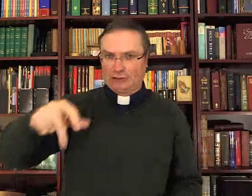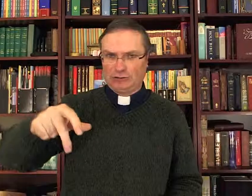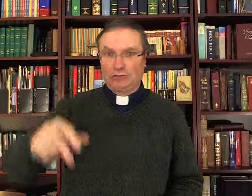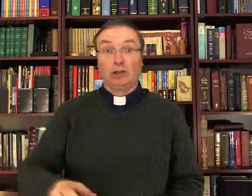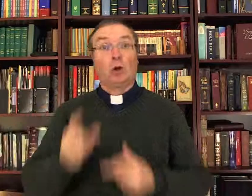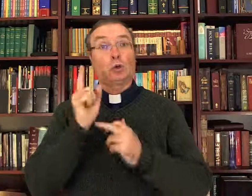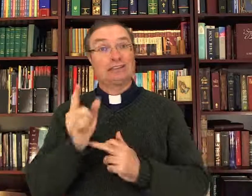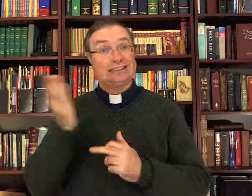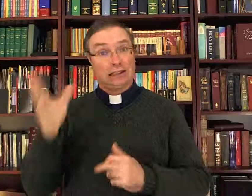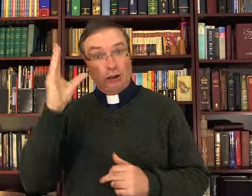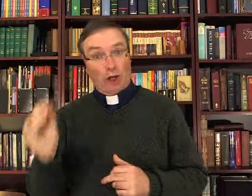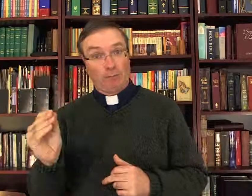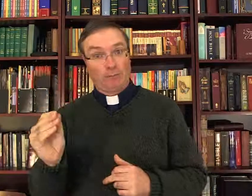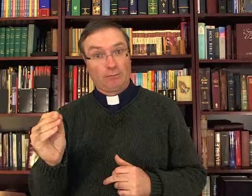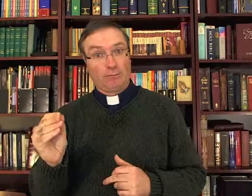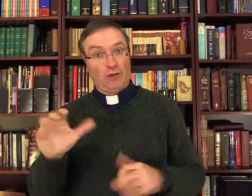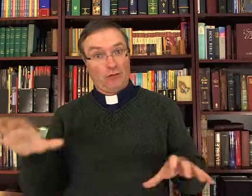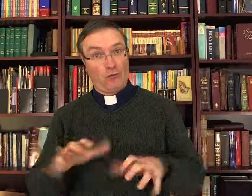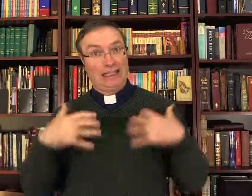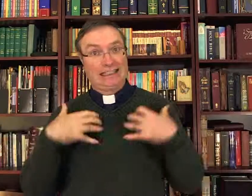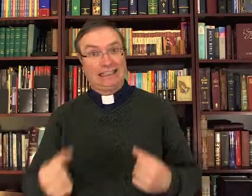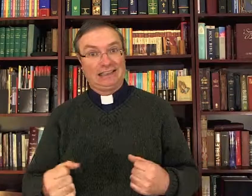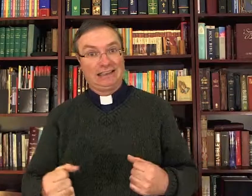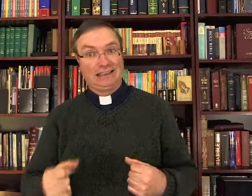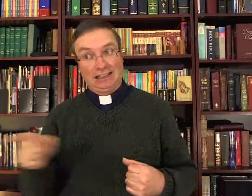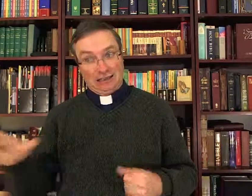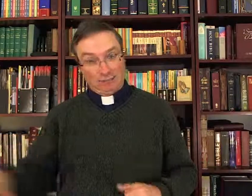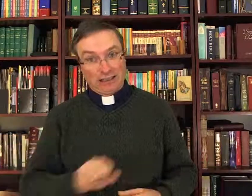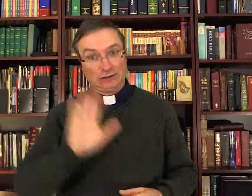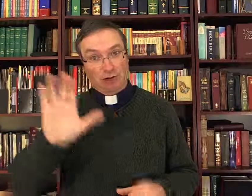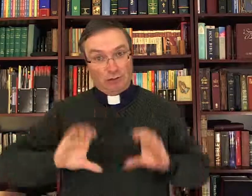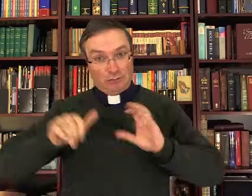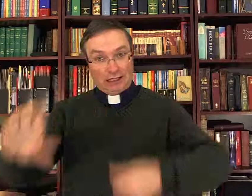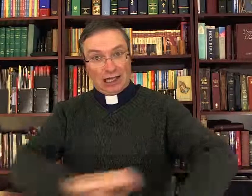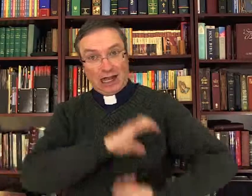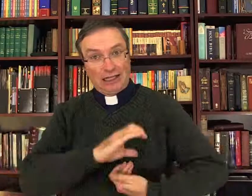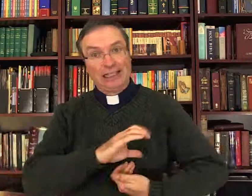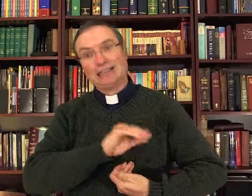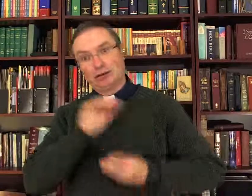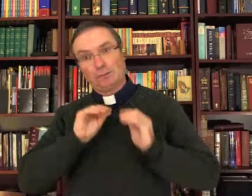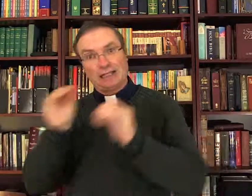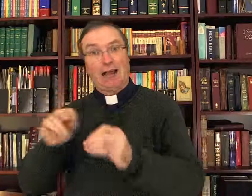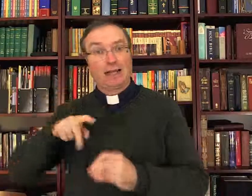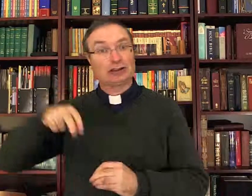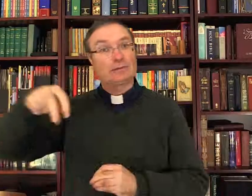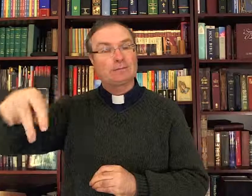Aussitôt cet homme fut guéri; il prit son brancard et se mit à marcher.